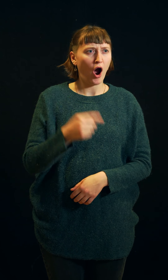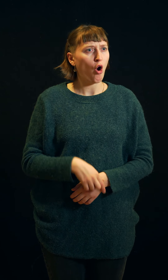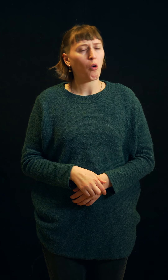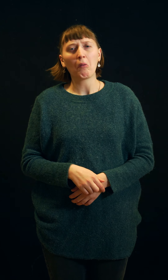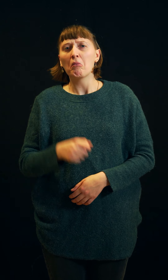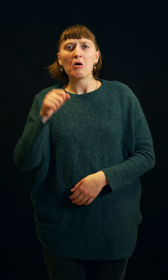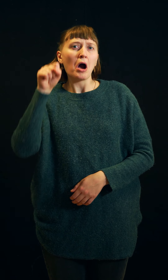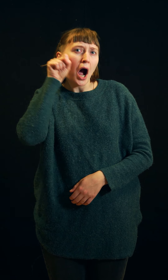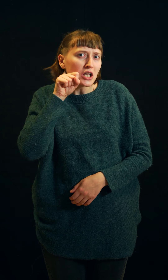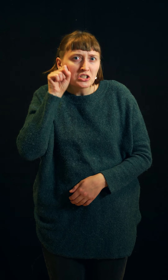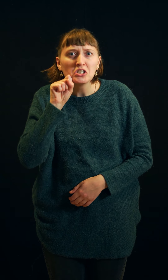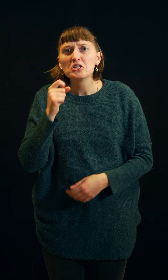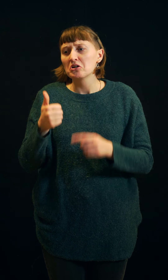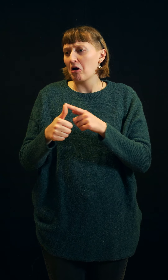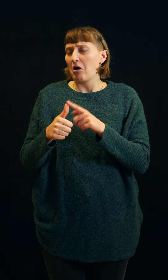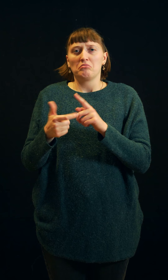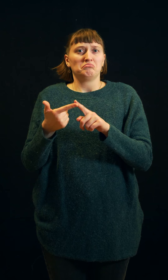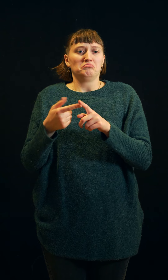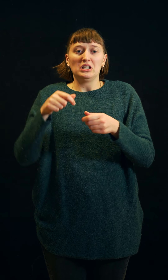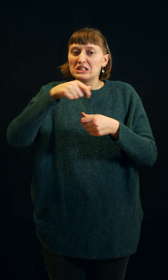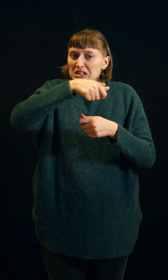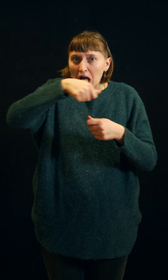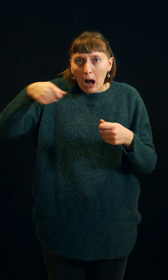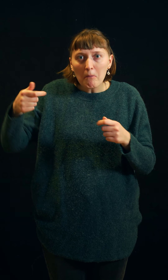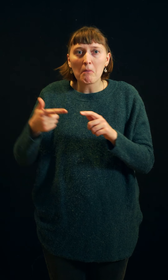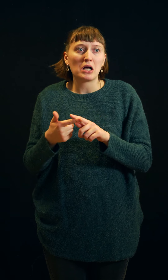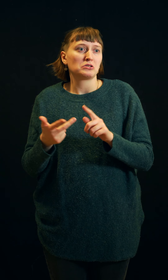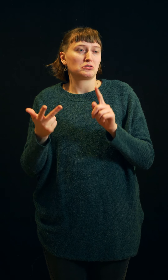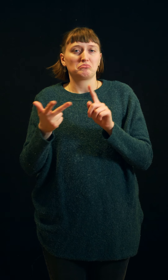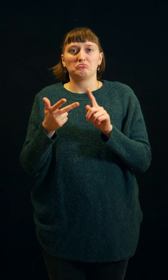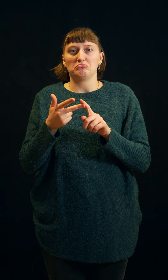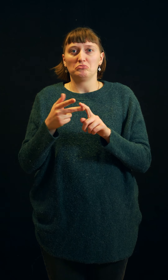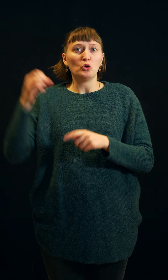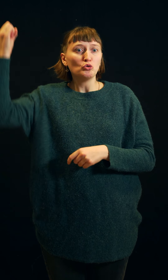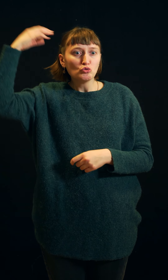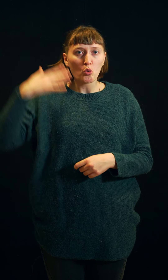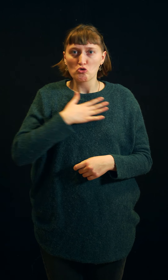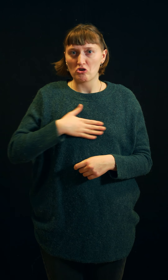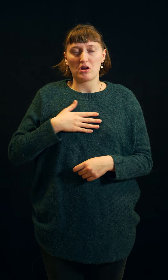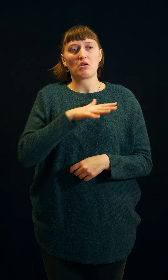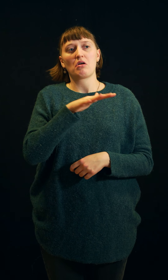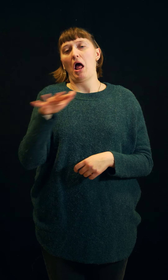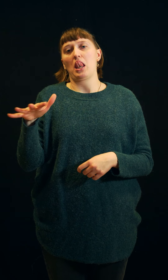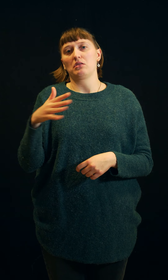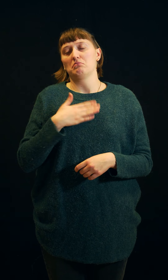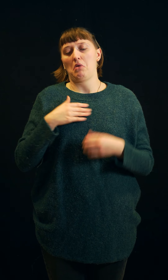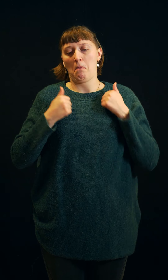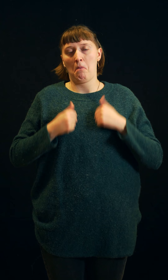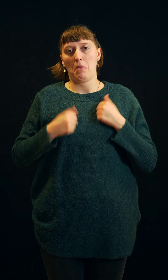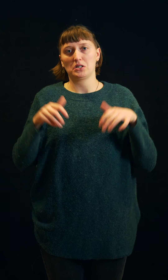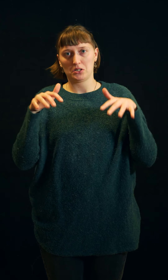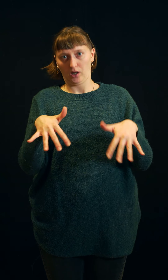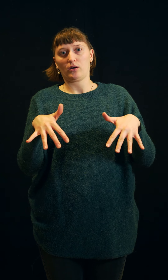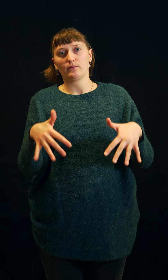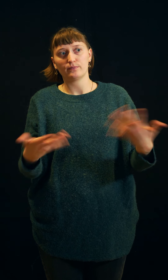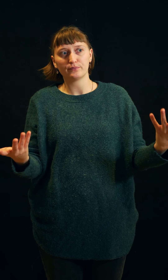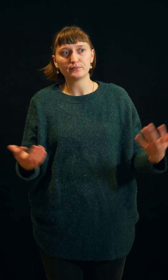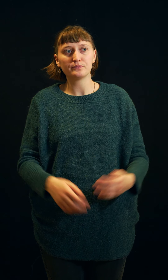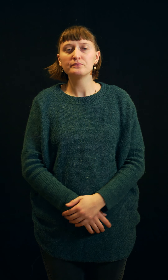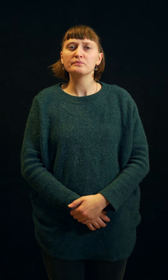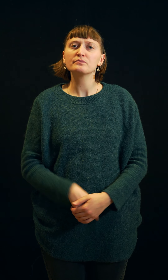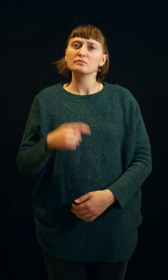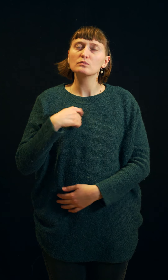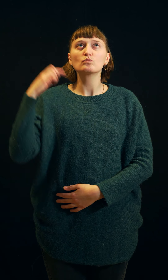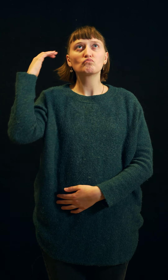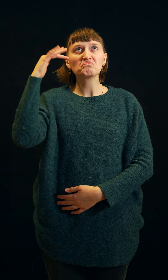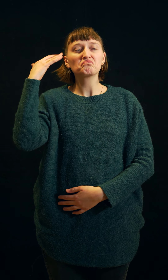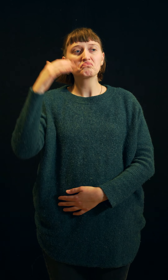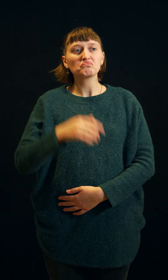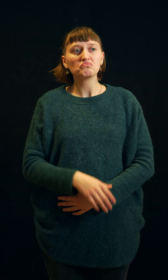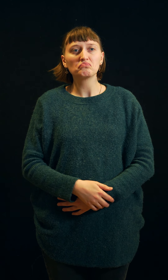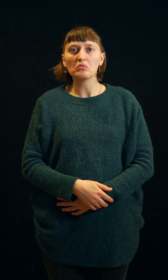[Ich mache Platz für alle deine Kosmetikartikel.]